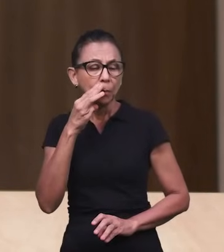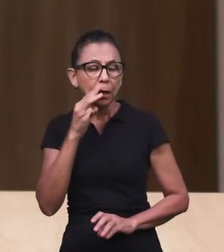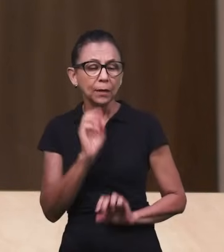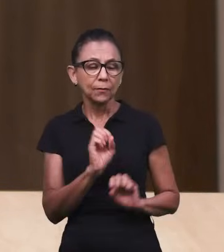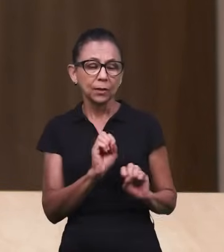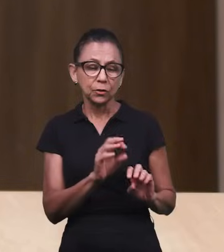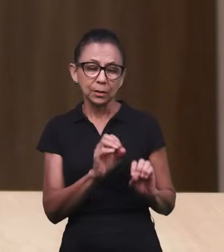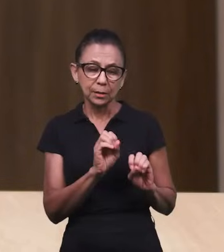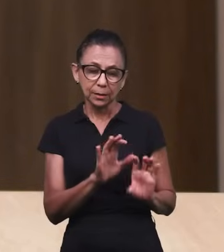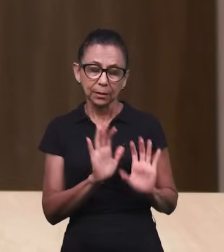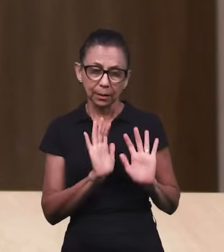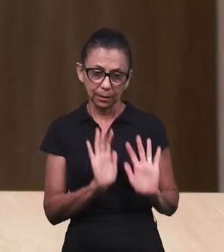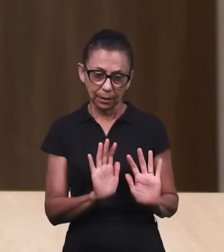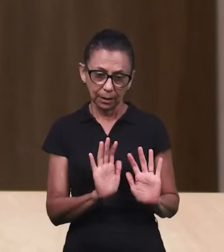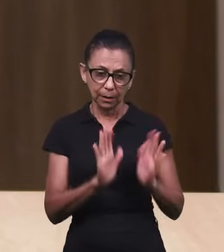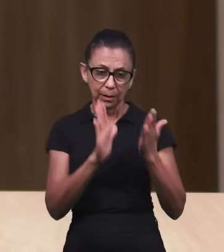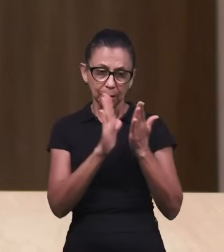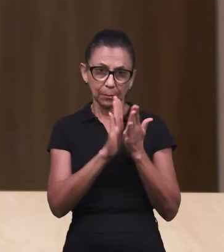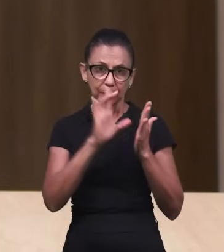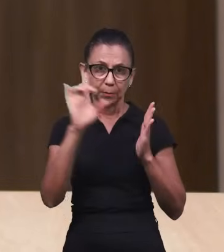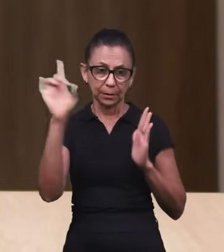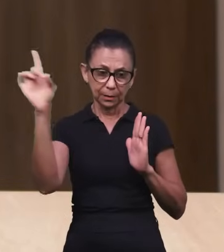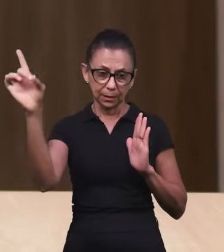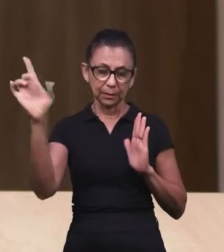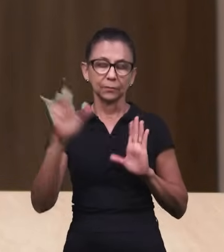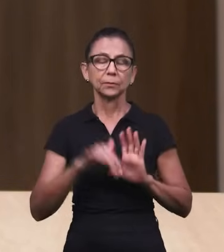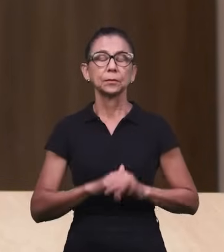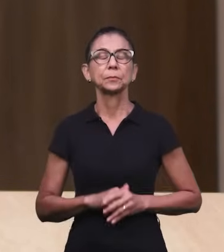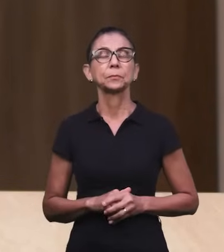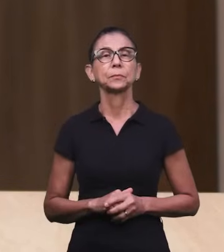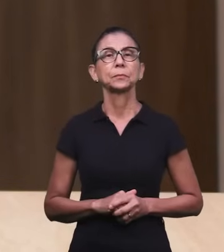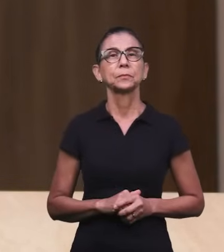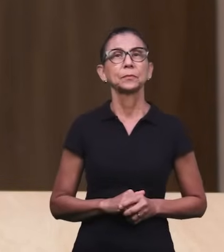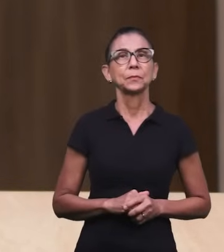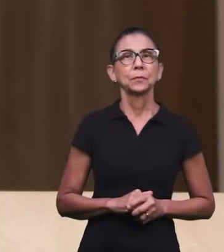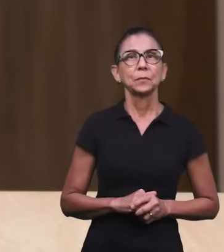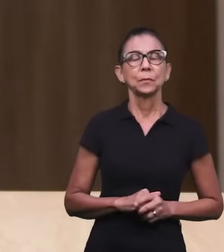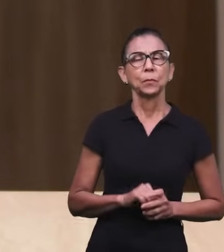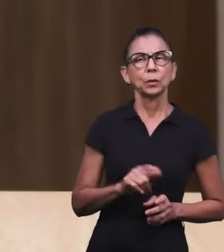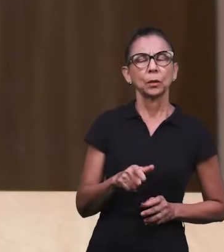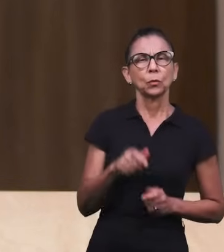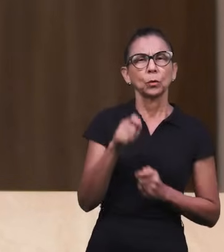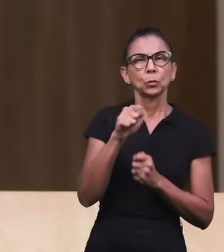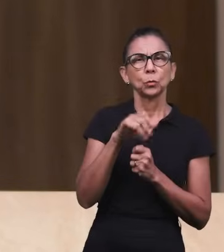ensinou para ele de maneira quando ele foi lá ele já estava pronto outra coisa e Ana não se desligou